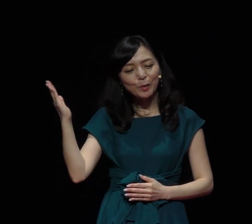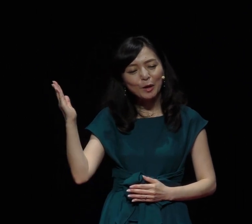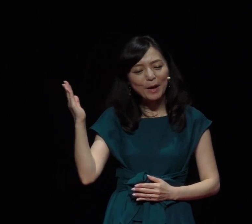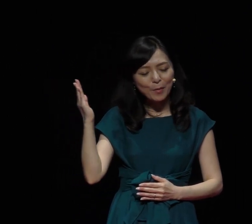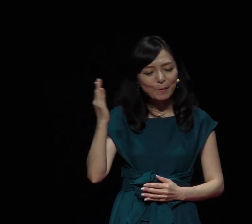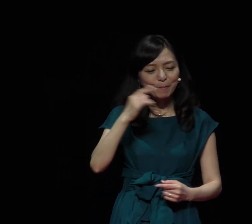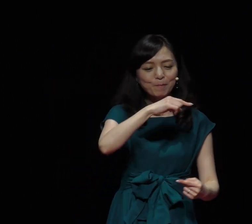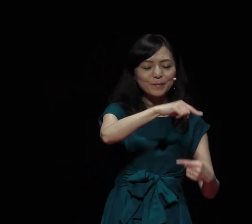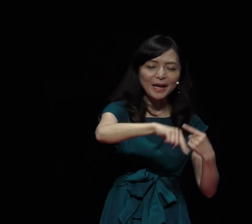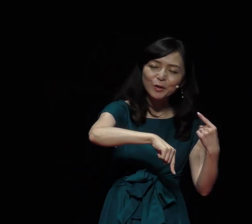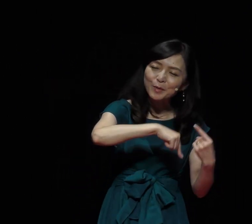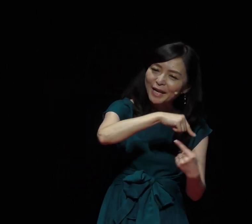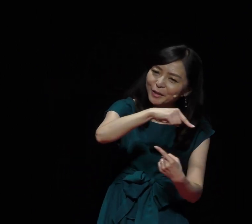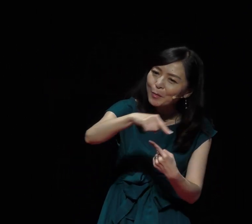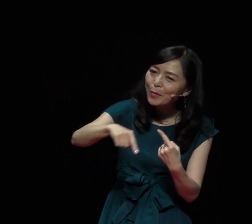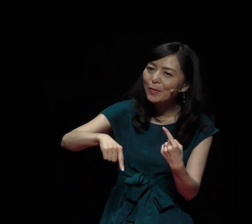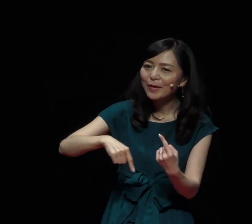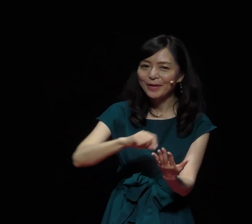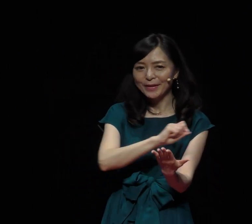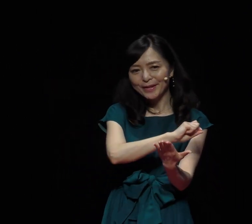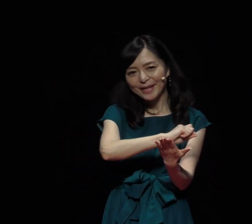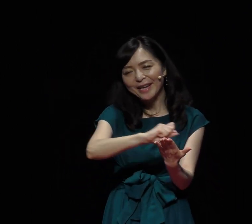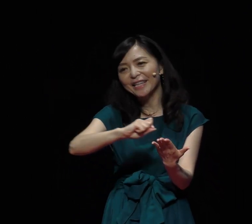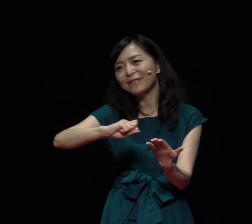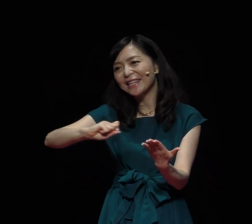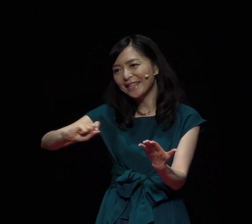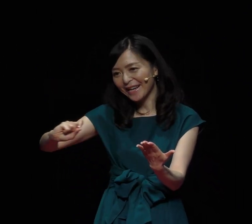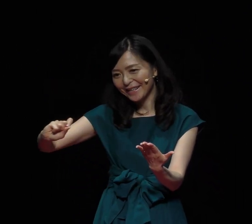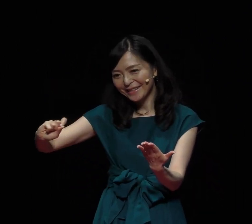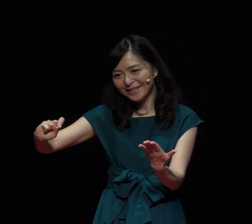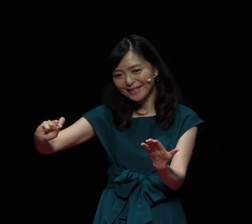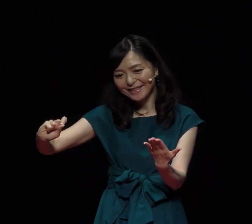Escribí estas palabras incontablemente.